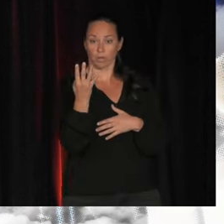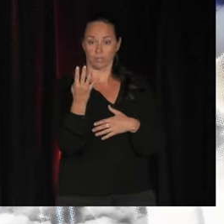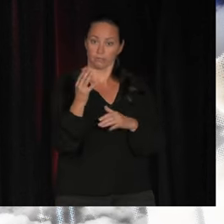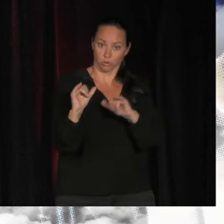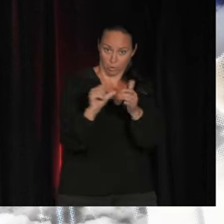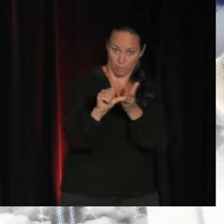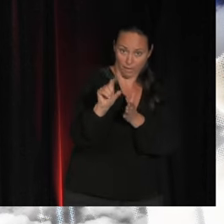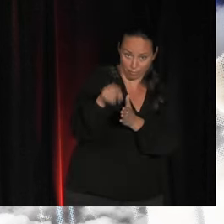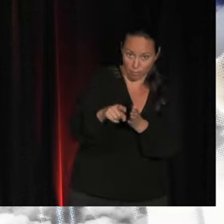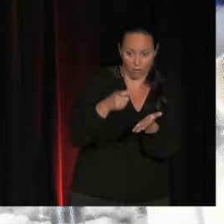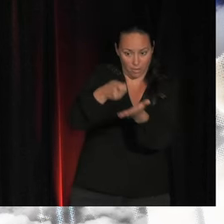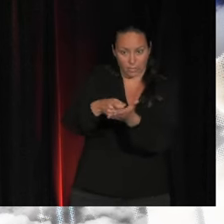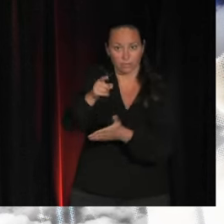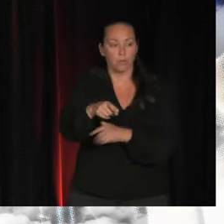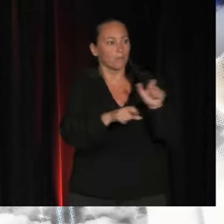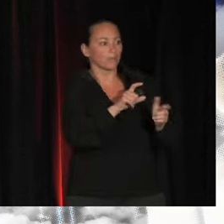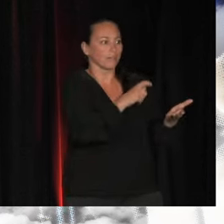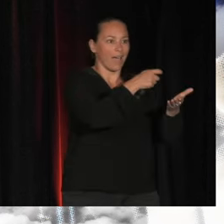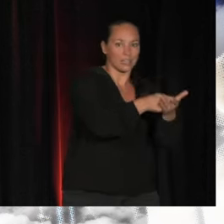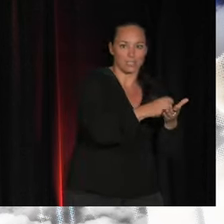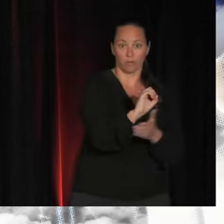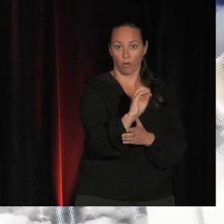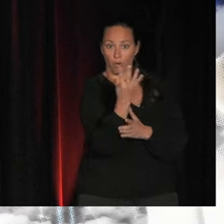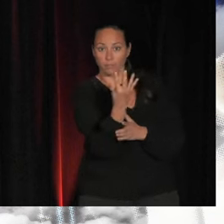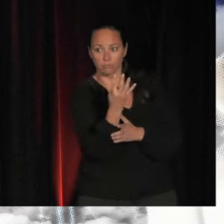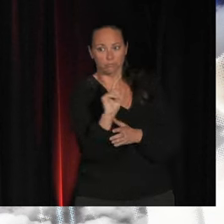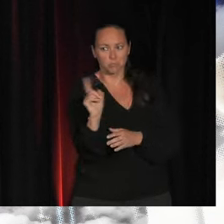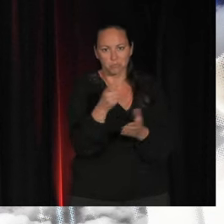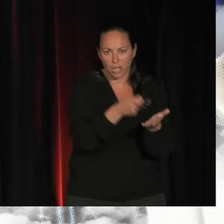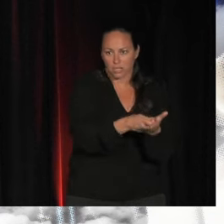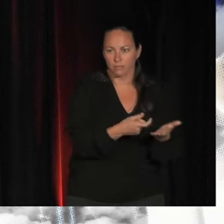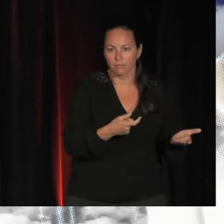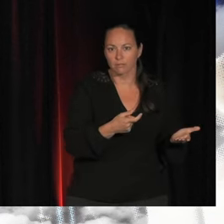Globalement, tous les gens qui ont acheté Overwatch ont acheté Overwatch, je ne pense pas qu'il y avait beaucoup de gens qui se mettaient à l'acheter.